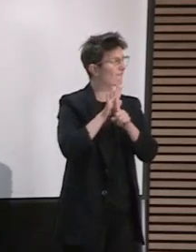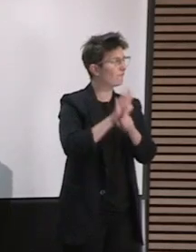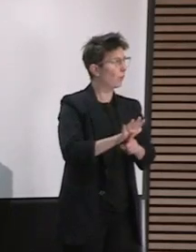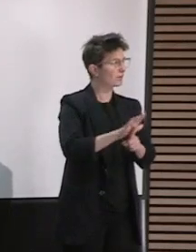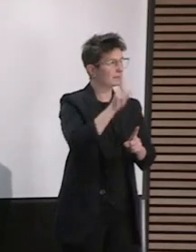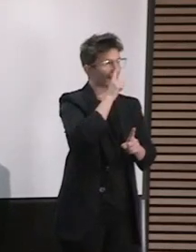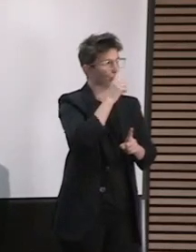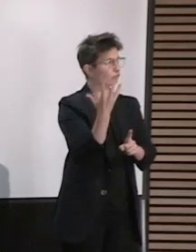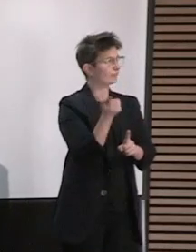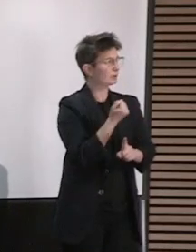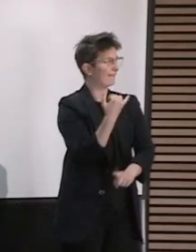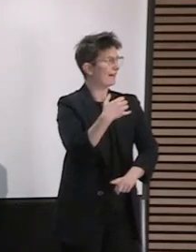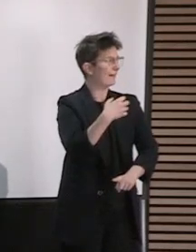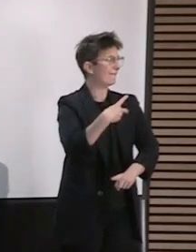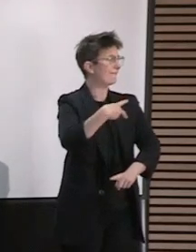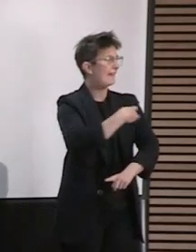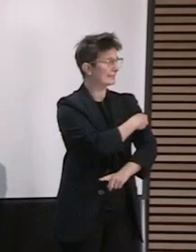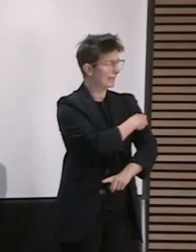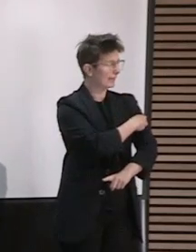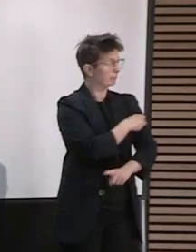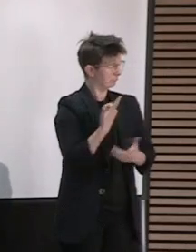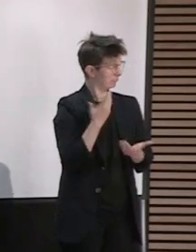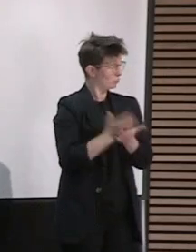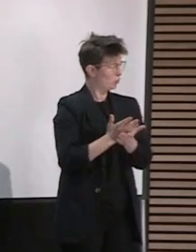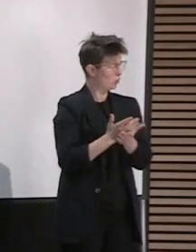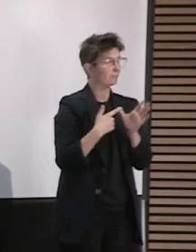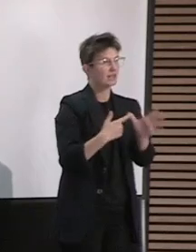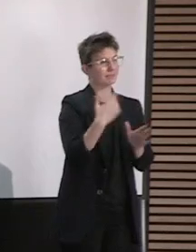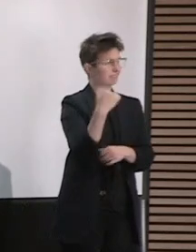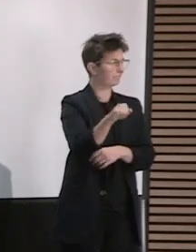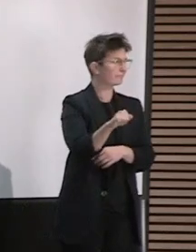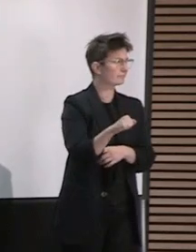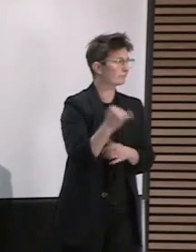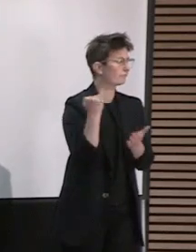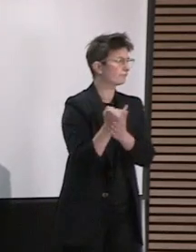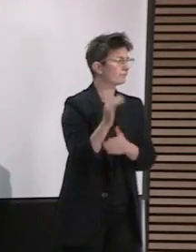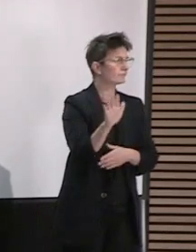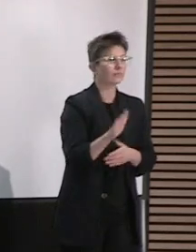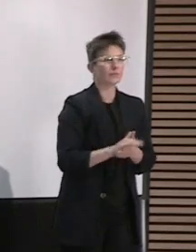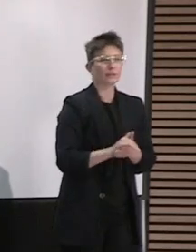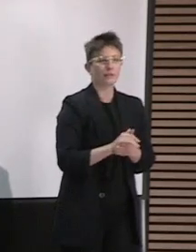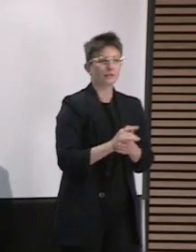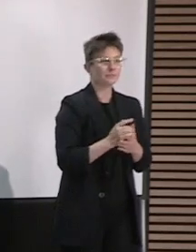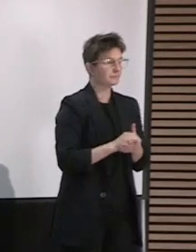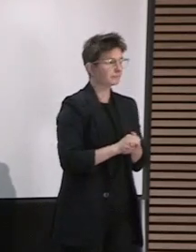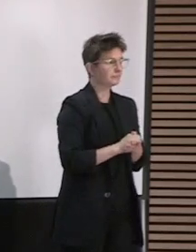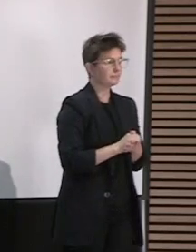kaha te roopu i nga kano a te iwi. E pehea ana koe ki to korero? RAIWHANAU He horihori katoa tenei.